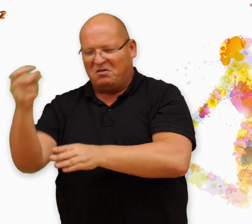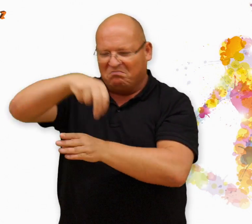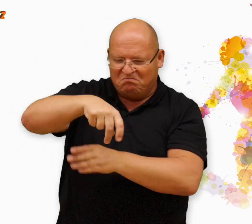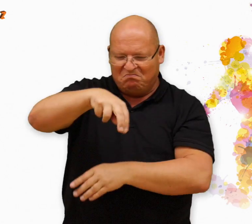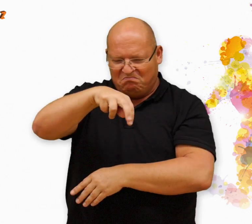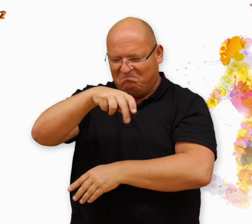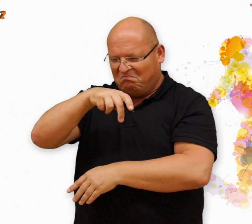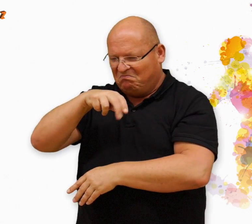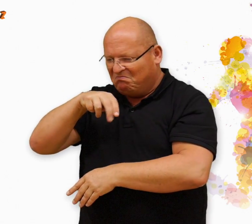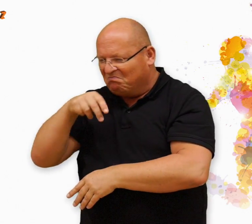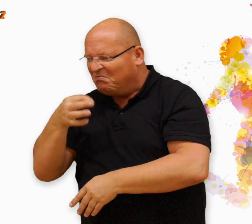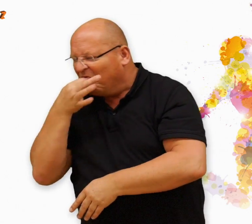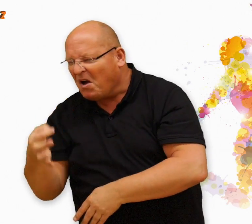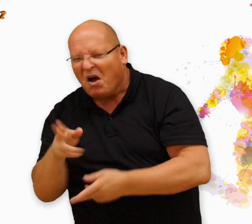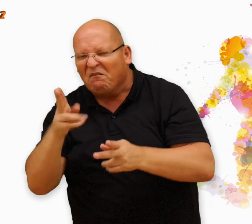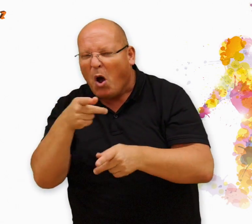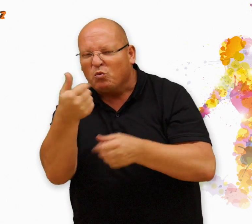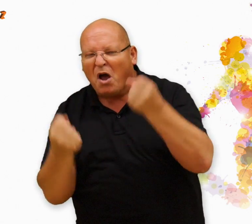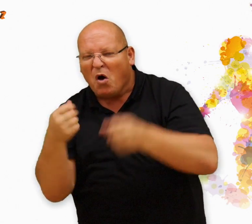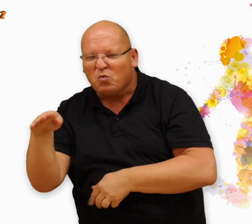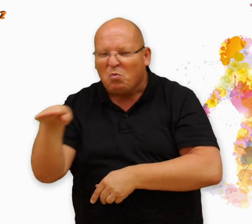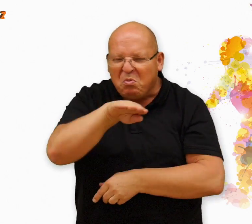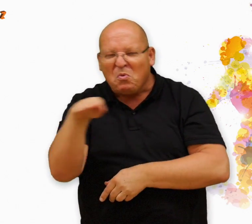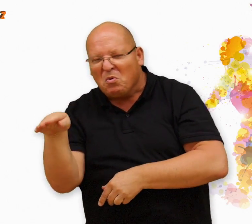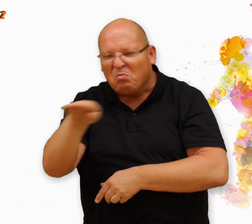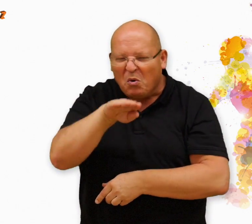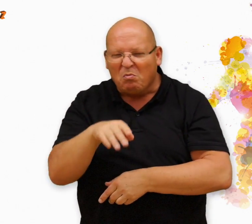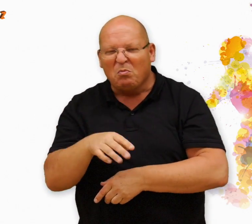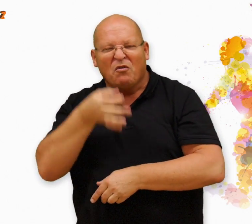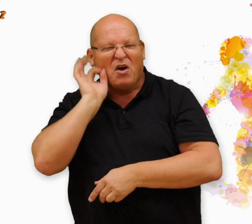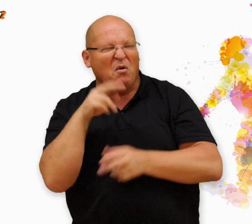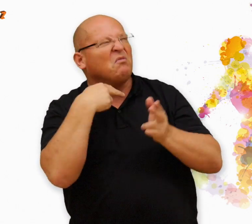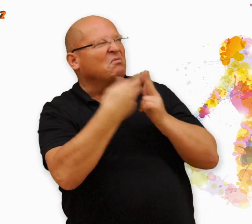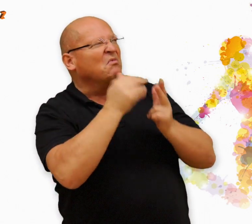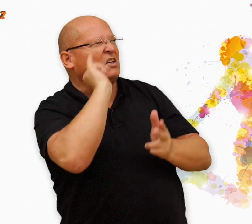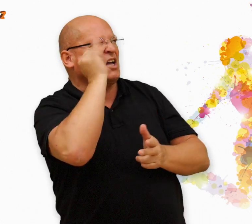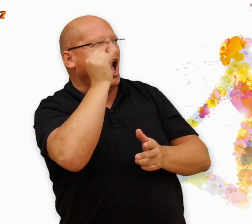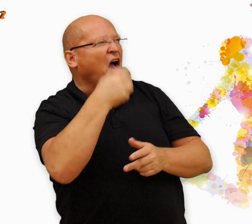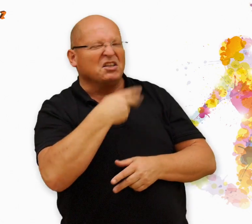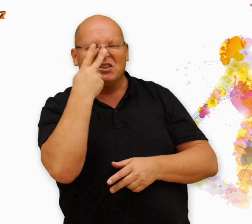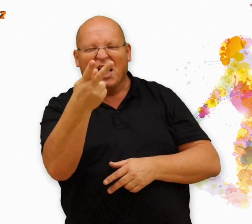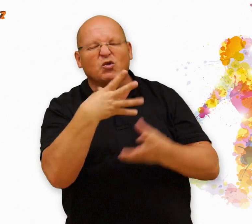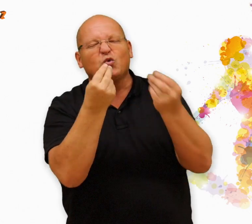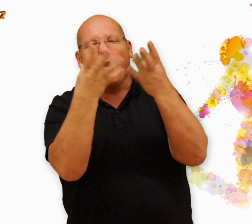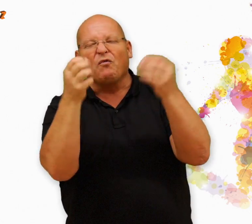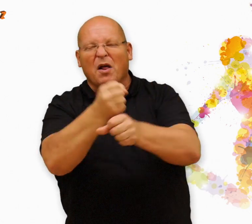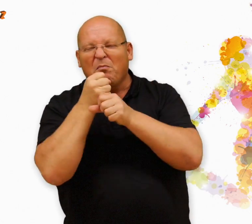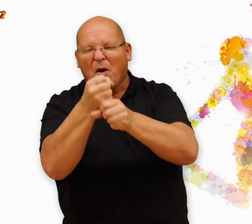Einer der Polizisten steigt aus und geht zu ihr rüber. Er fragt sie warum fahren sie immer ZICK ZACH? Die Blondine sagt,